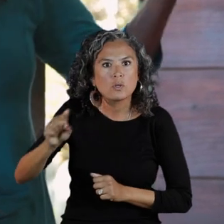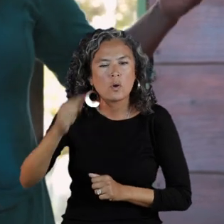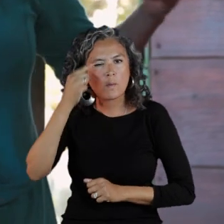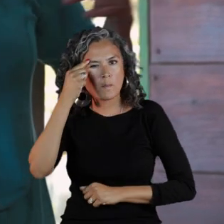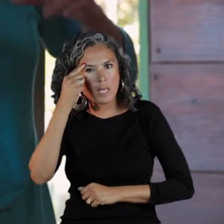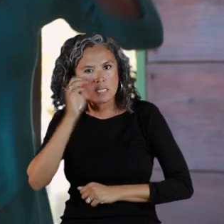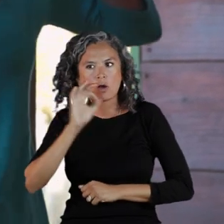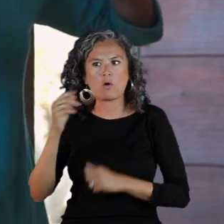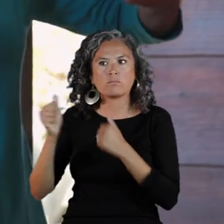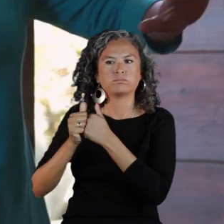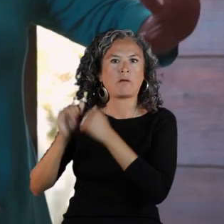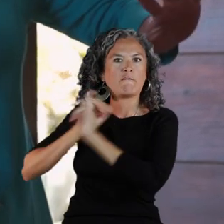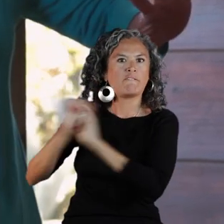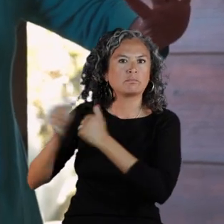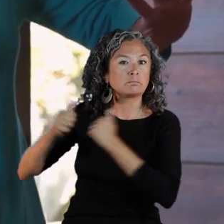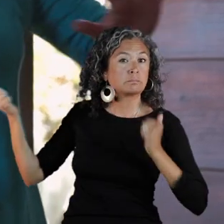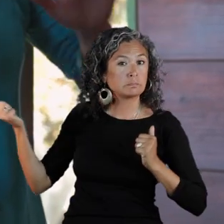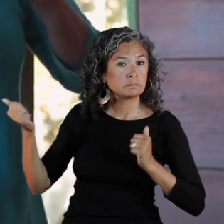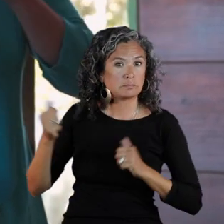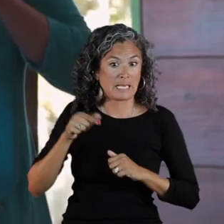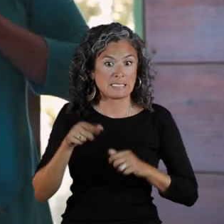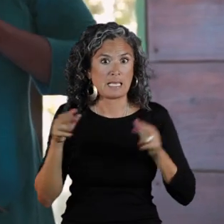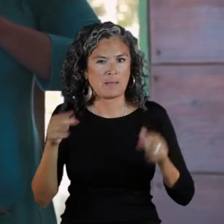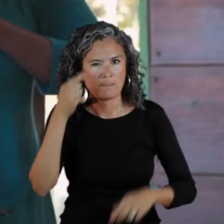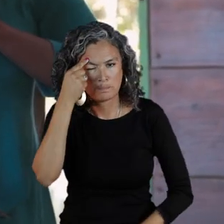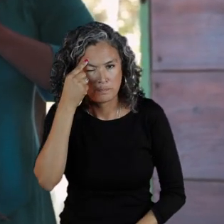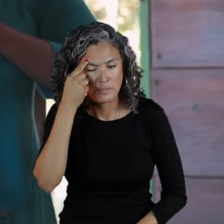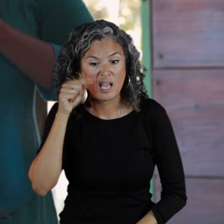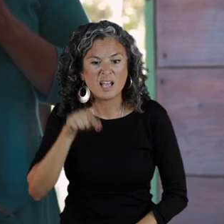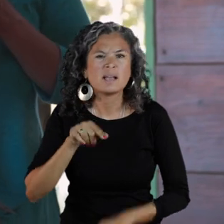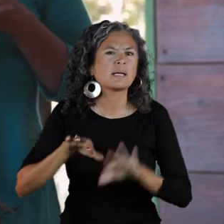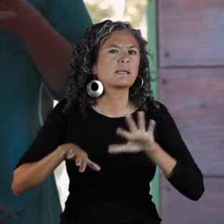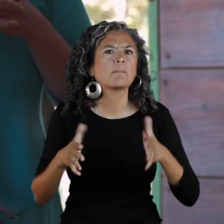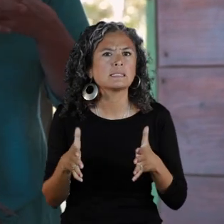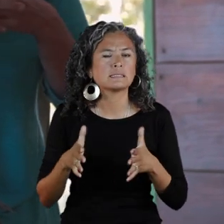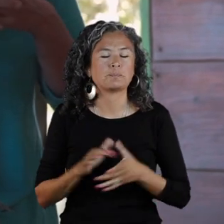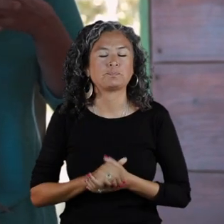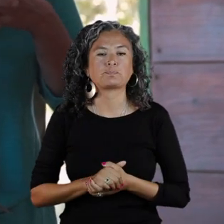ponerle fin a la relación. ¿Y qué pasa ahí?